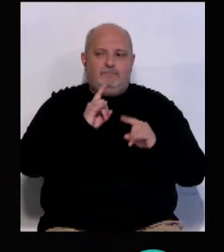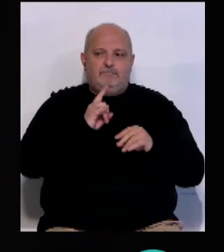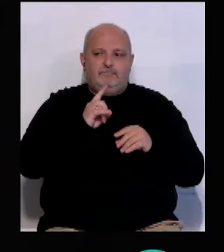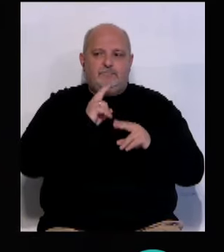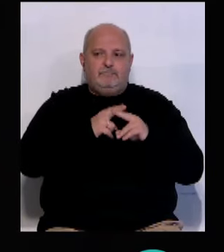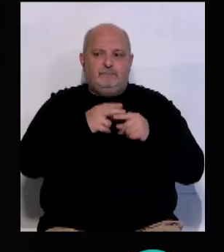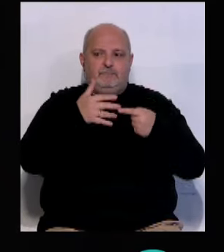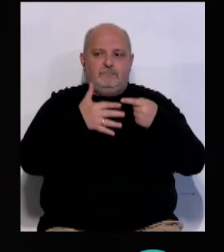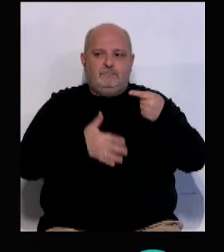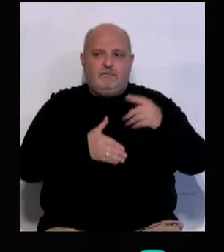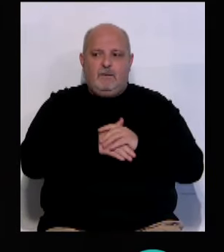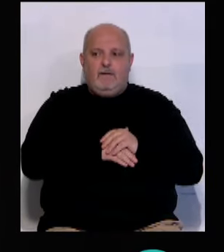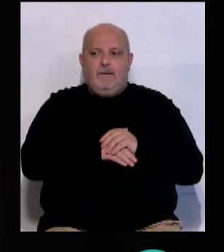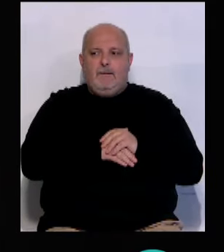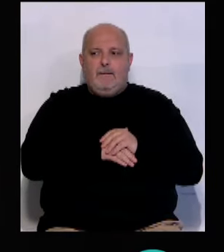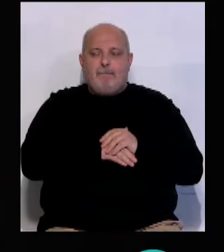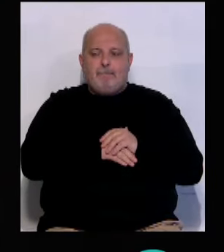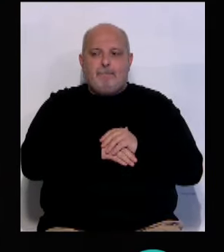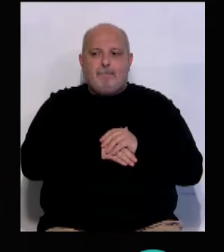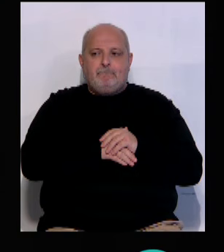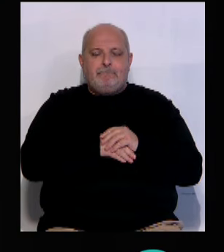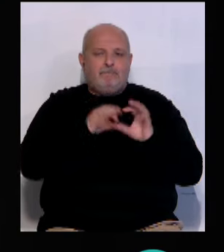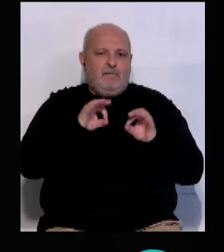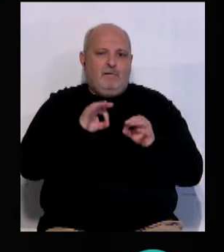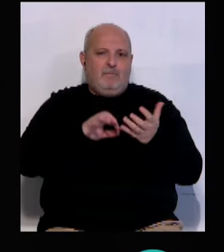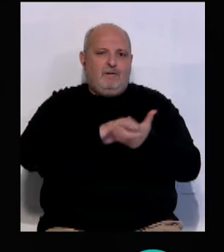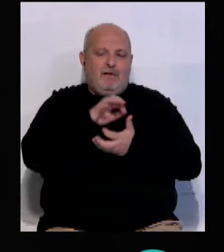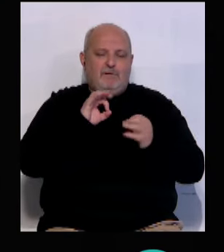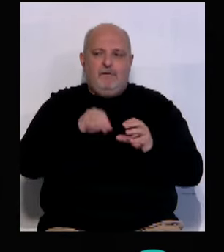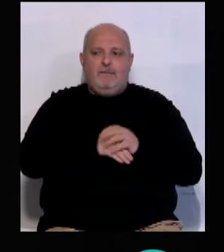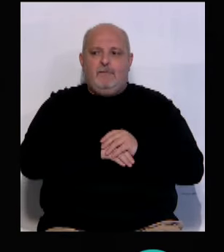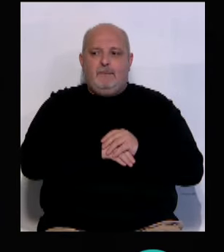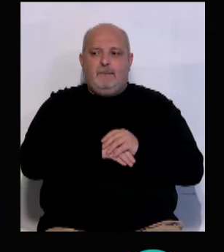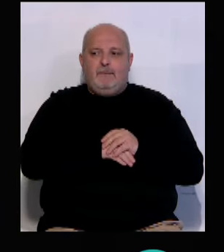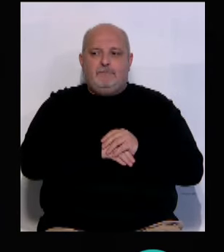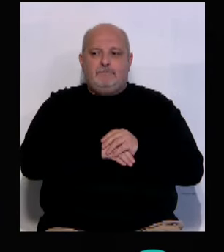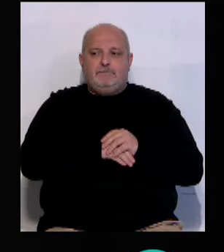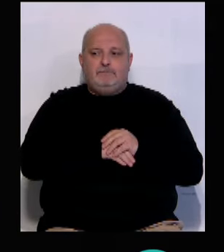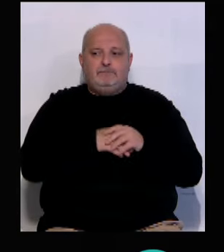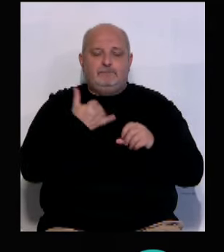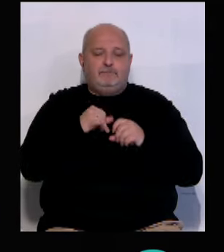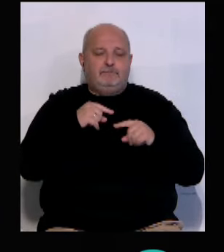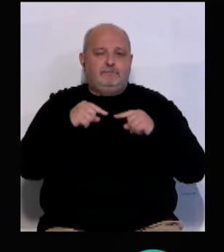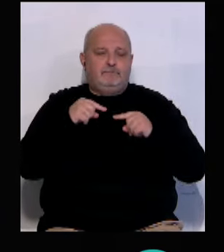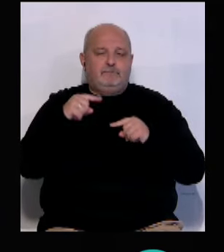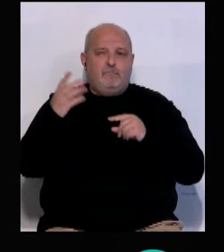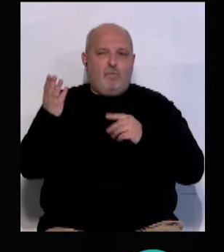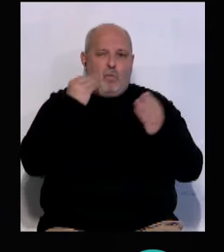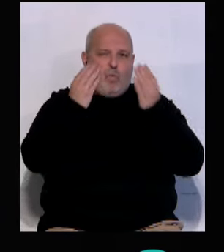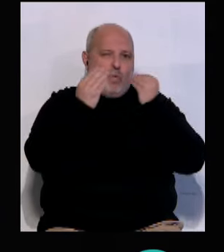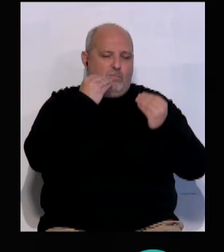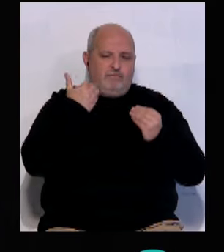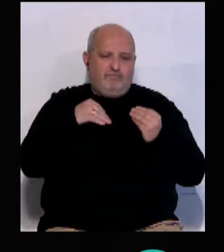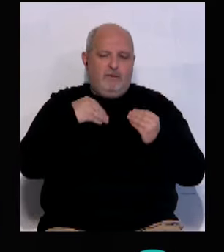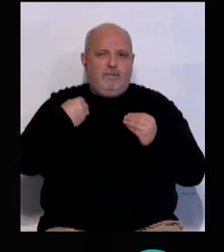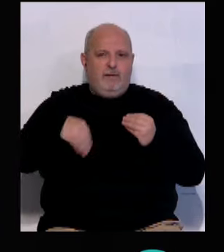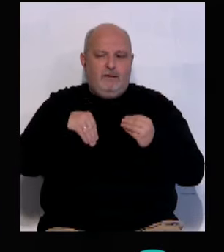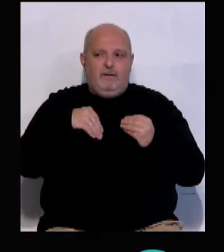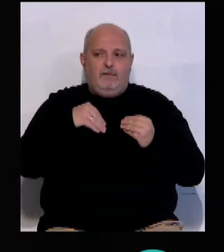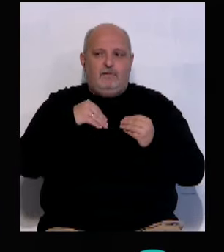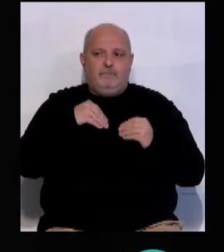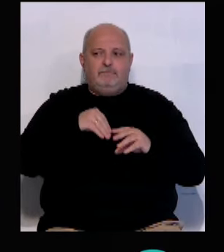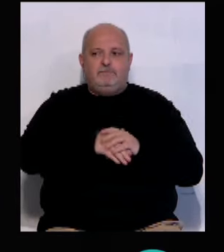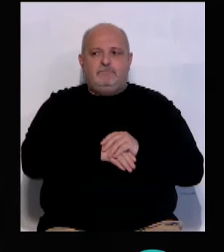y madre mía digo jaleo ahí salid alguna seguro y nada el mí nos echa la bronca pres pone una una